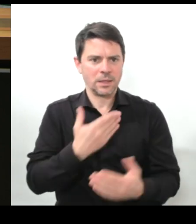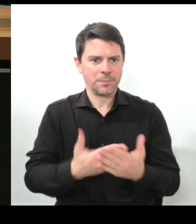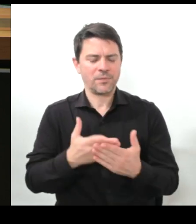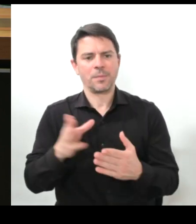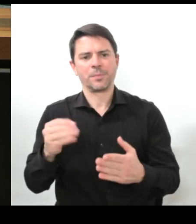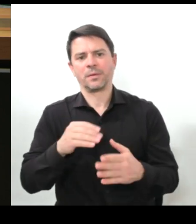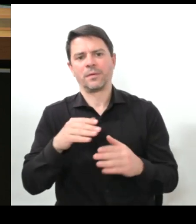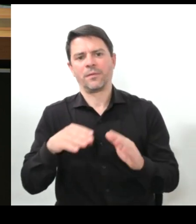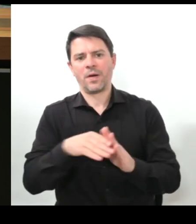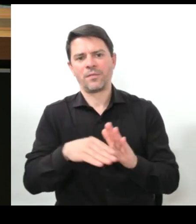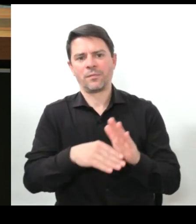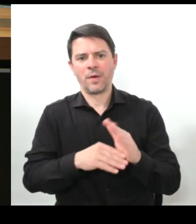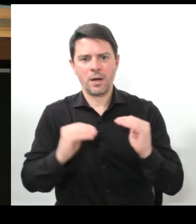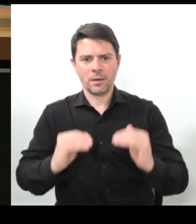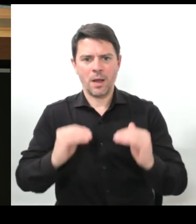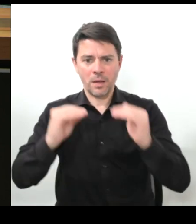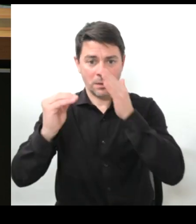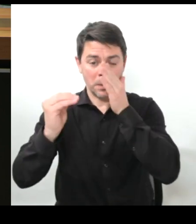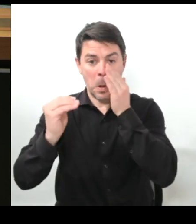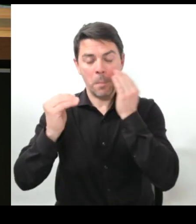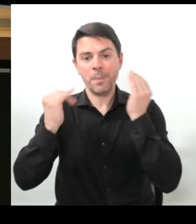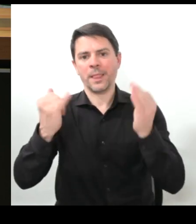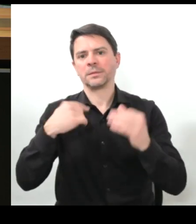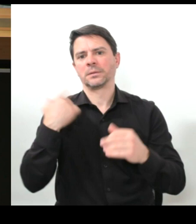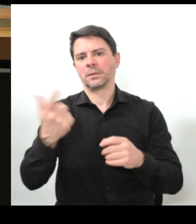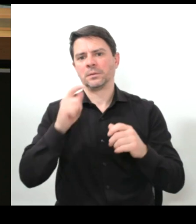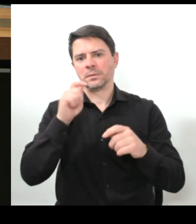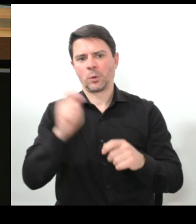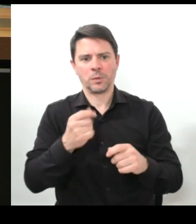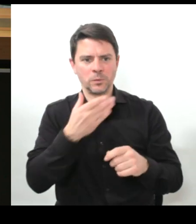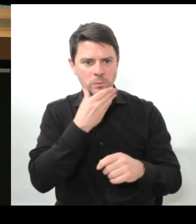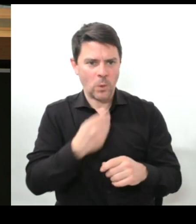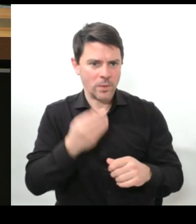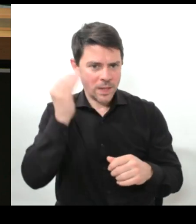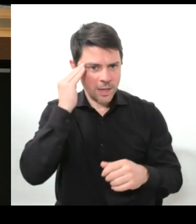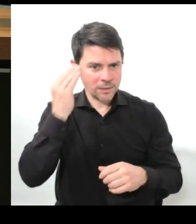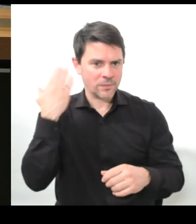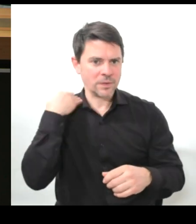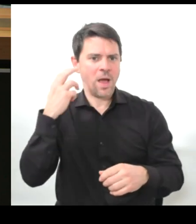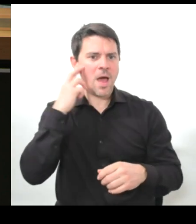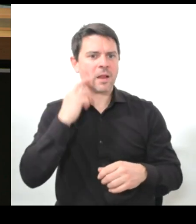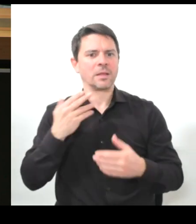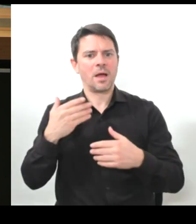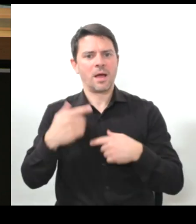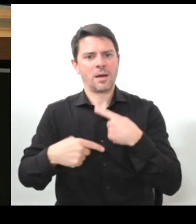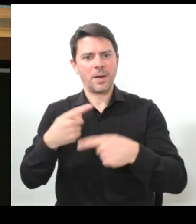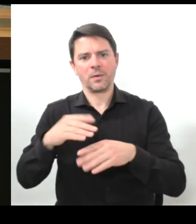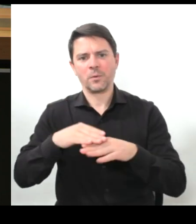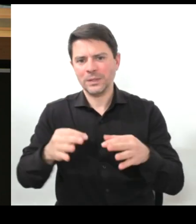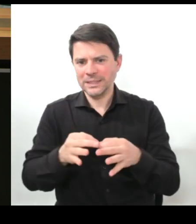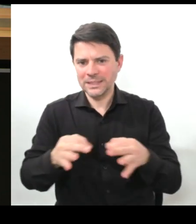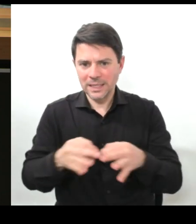rechtswidrig machen würden, wenn man mit einem Sondergesetz ohne Anbetracht des jeweiligen Einzelfalls, der jeweiligen